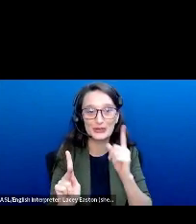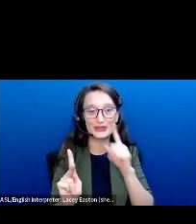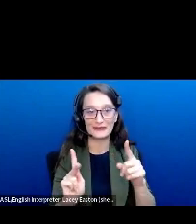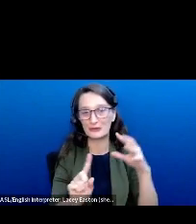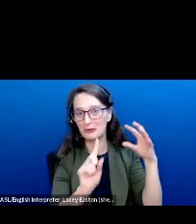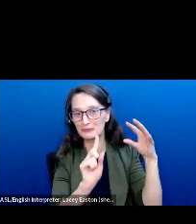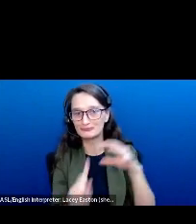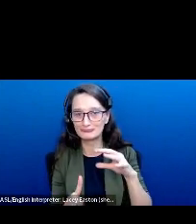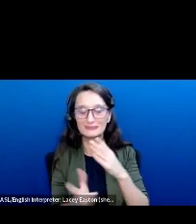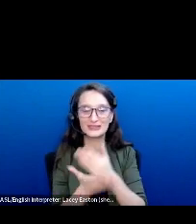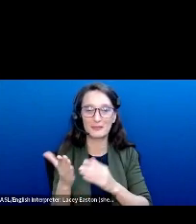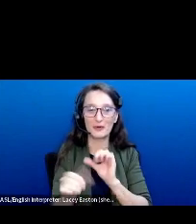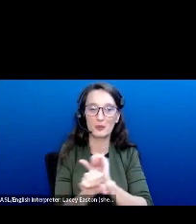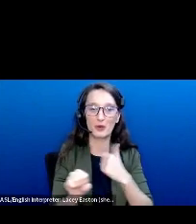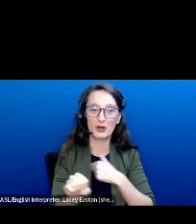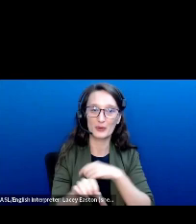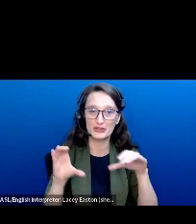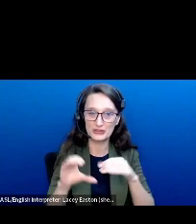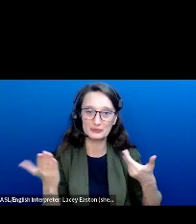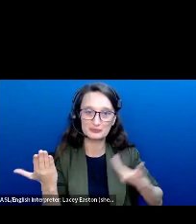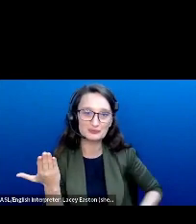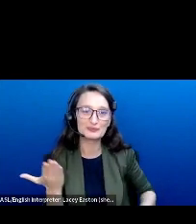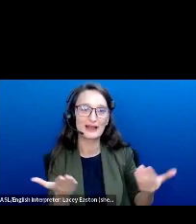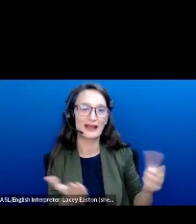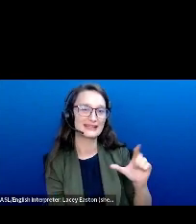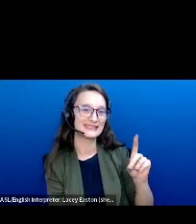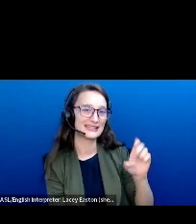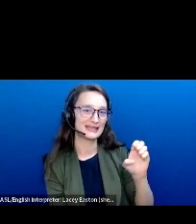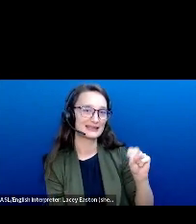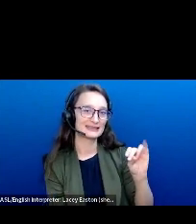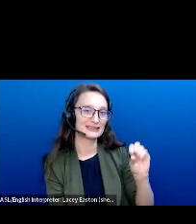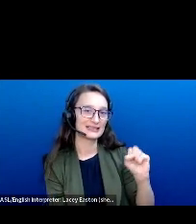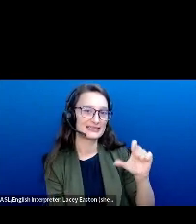Mi nombre es Denise Lambert y soy consultora de programas educativos del